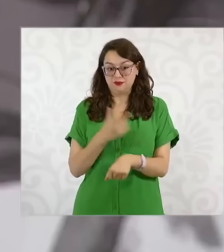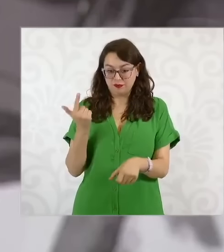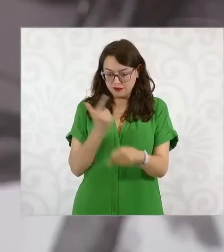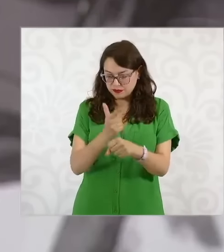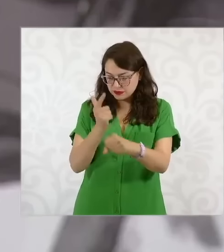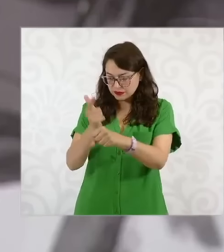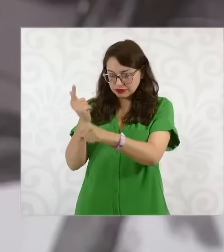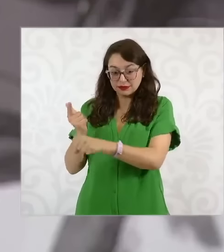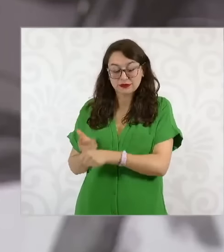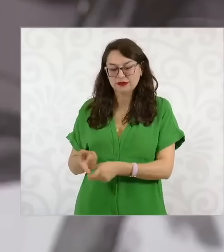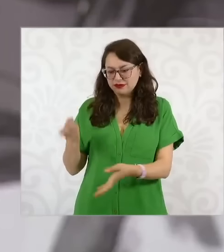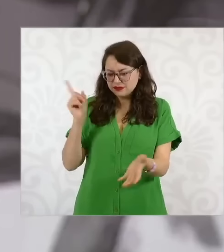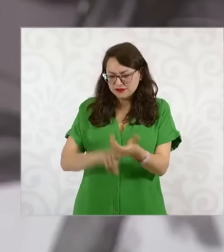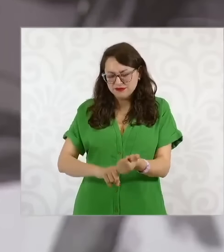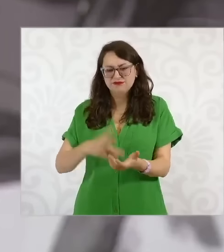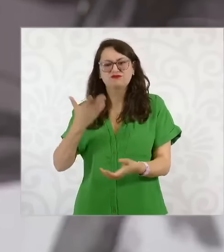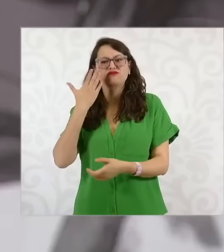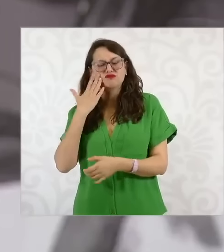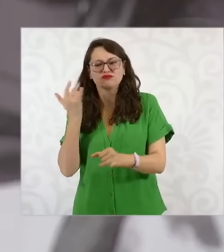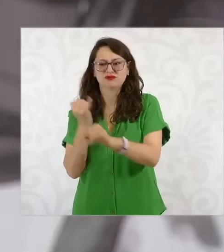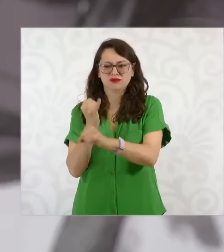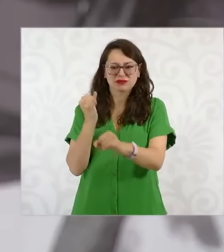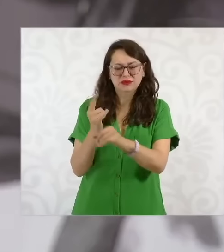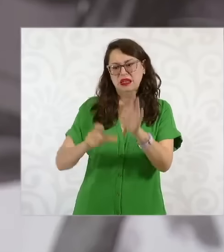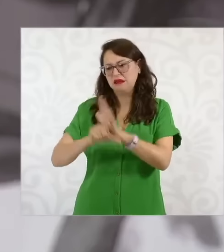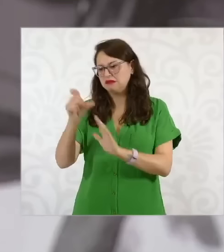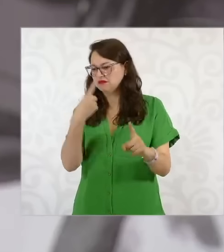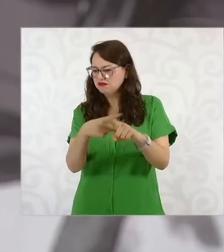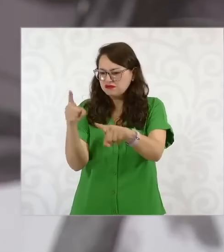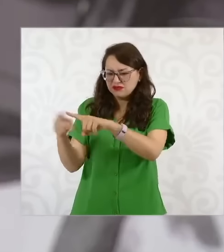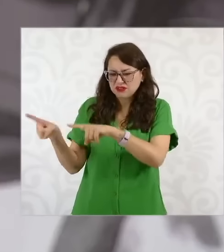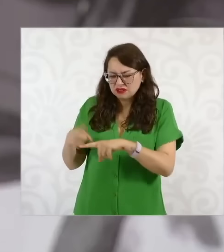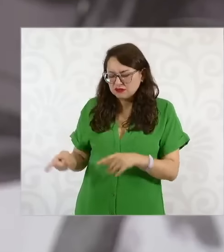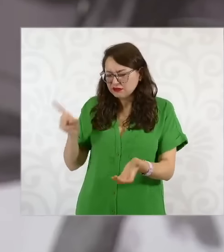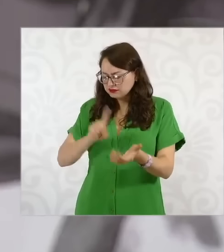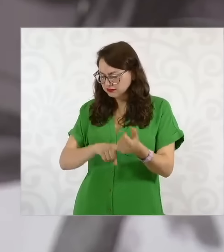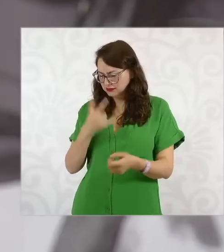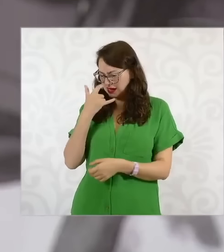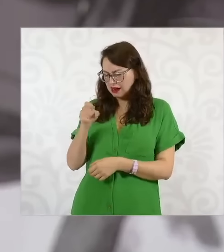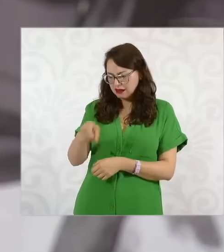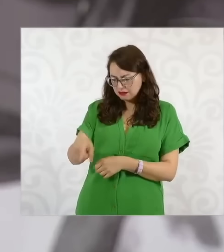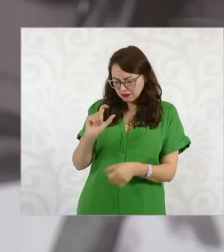que tienen muy pocos seguidores y que ahí te das cuenta que son los llamados vots y